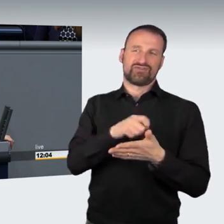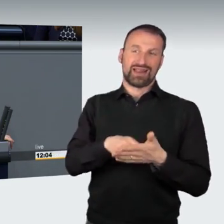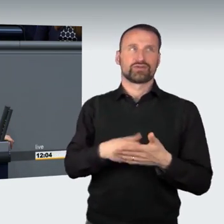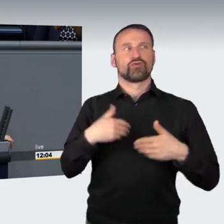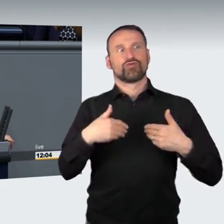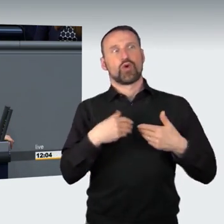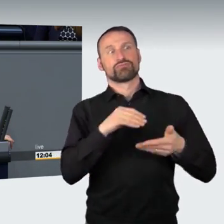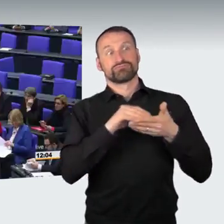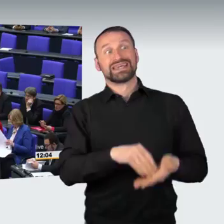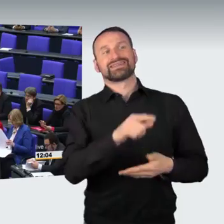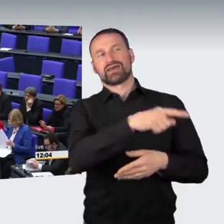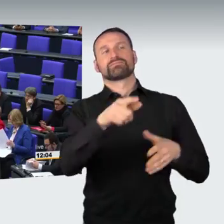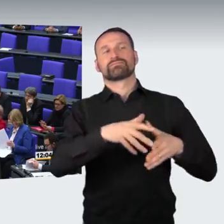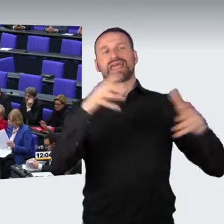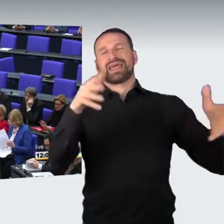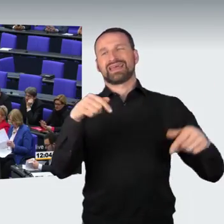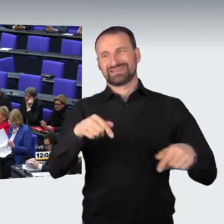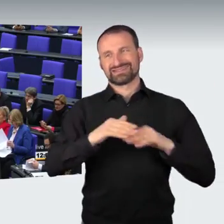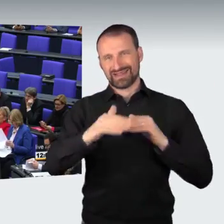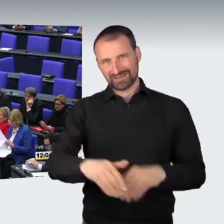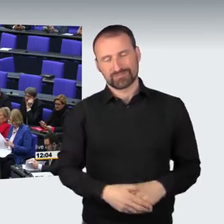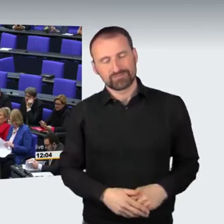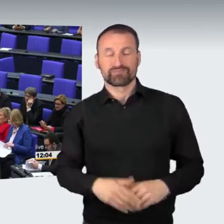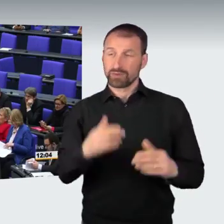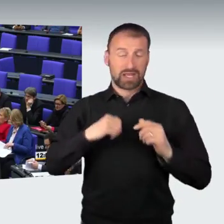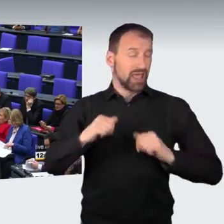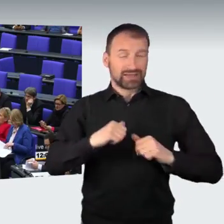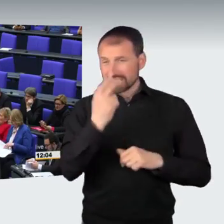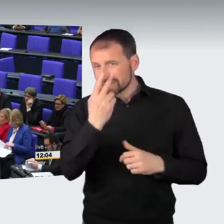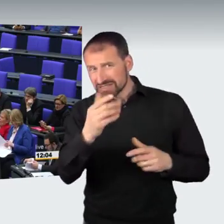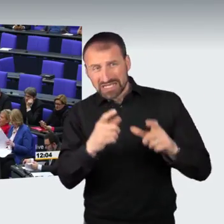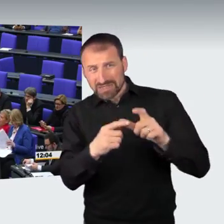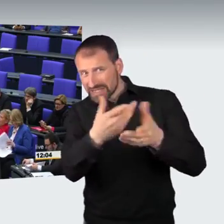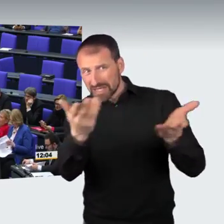Ich finde nicht, dass man so viel... (Zwischenrufe) Sie haben ja außer der Mietpreisbremse gar nichts durchgesetzt.